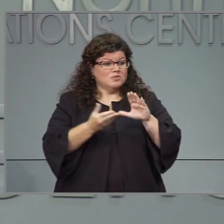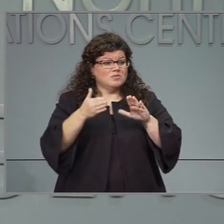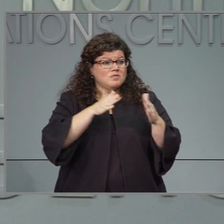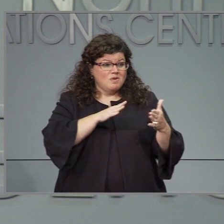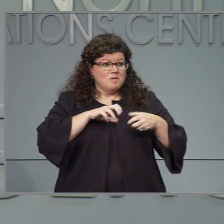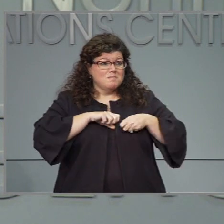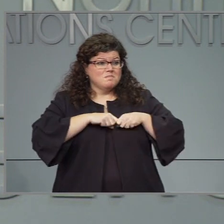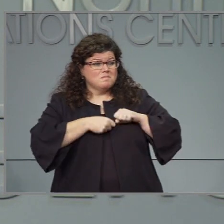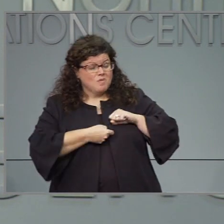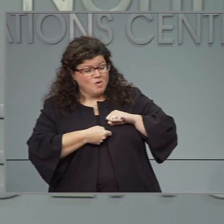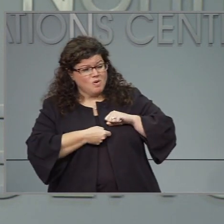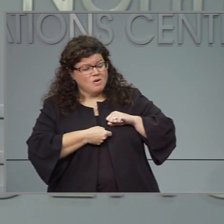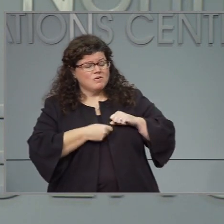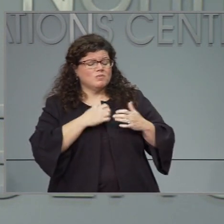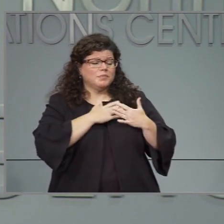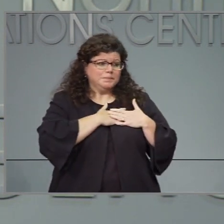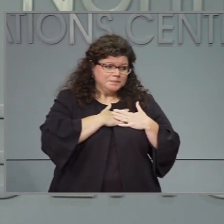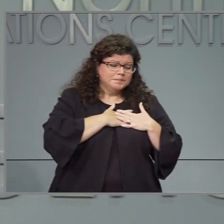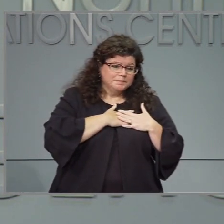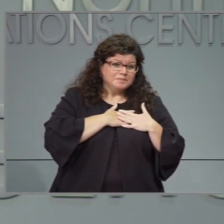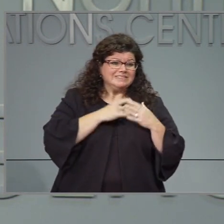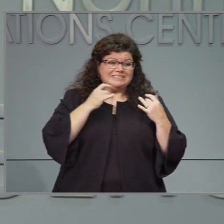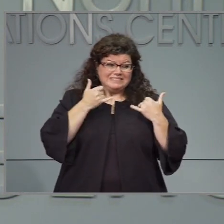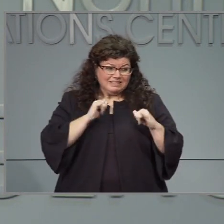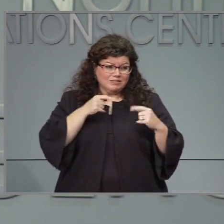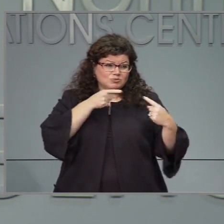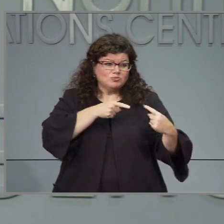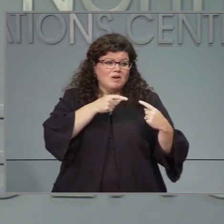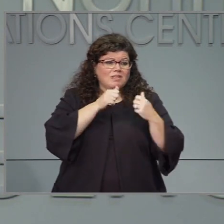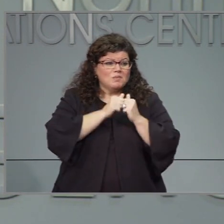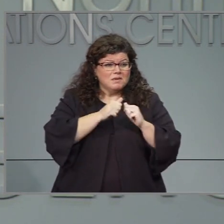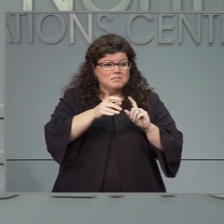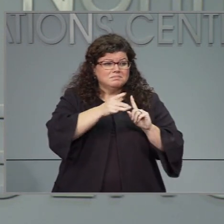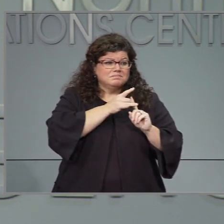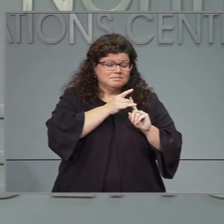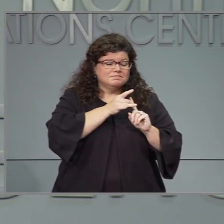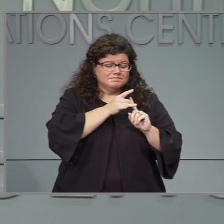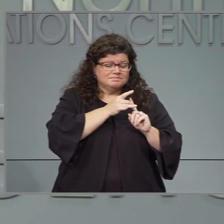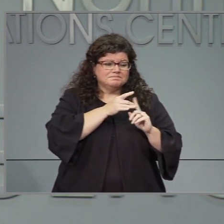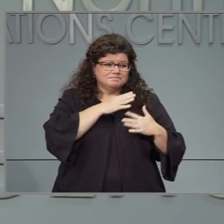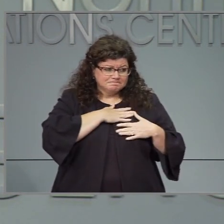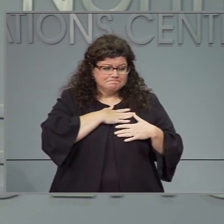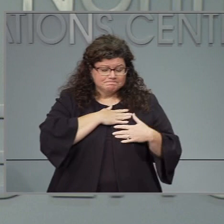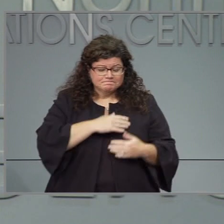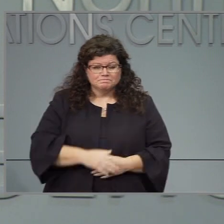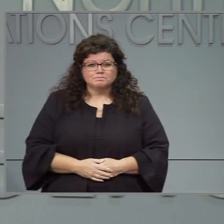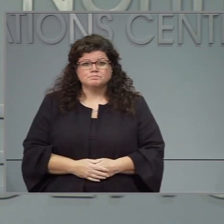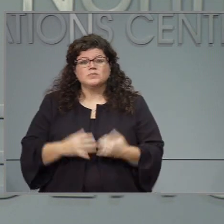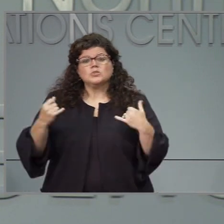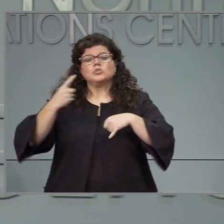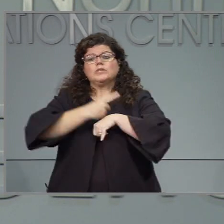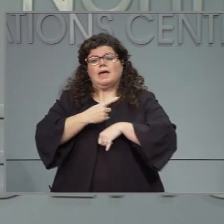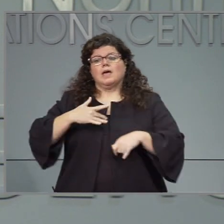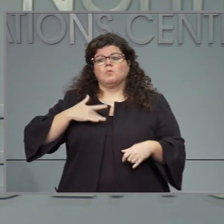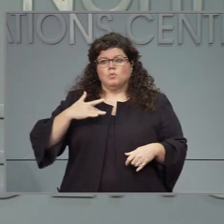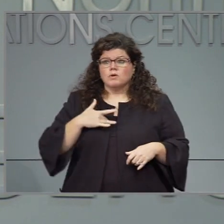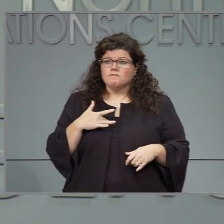por perder a un ser querido o que tienen la enfermedad. El día de hoy precavida mente, estamos motivados acerca de